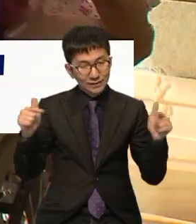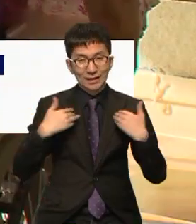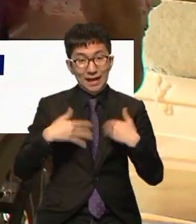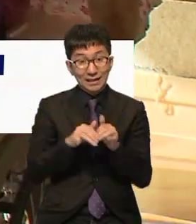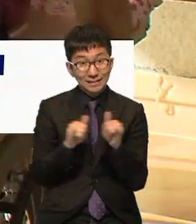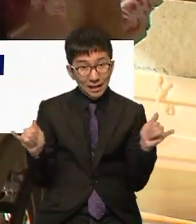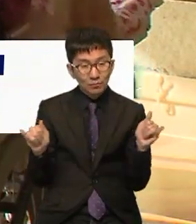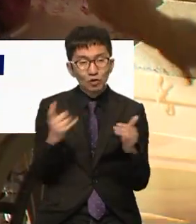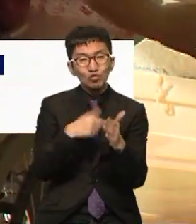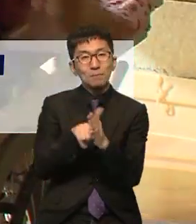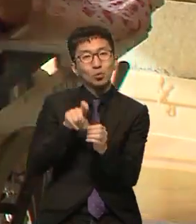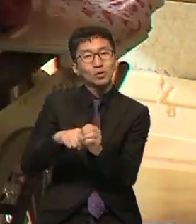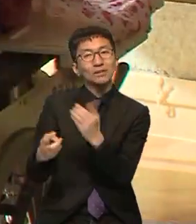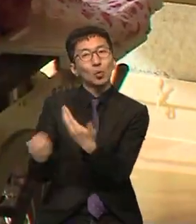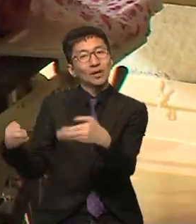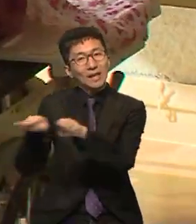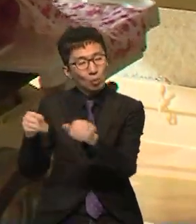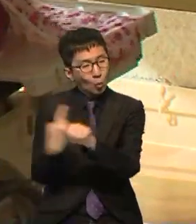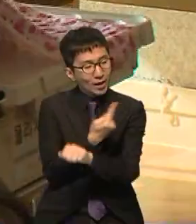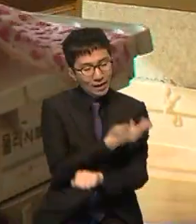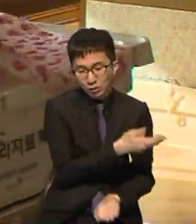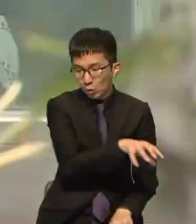조치는 유지할 전망입니다. SBS 유승현입니다.